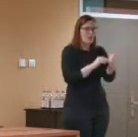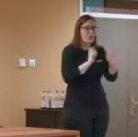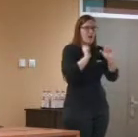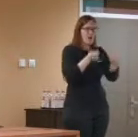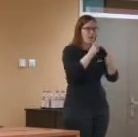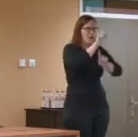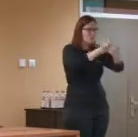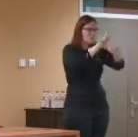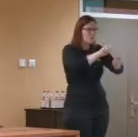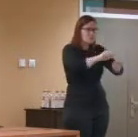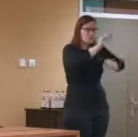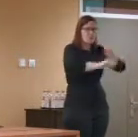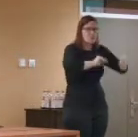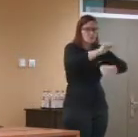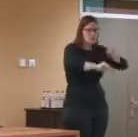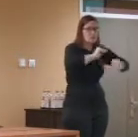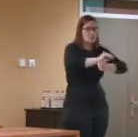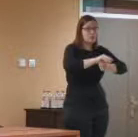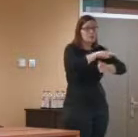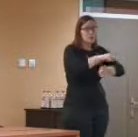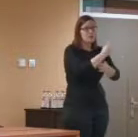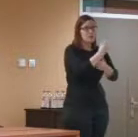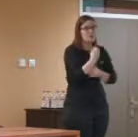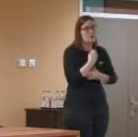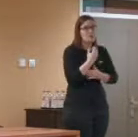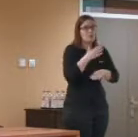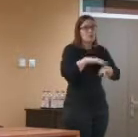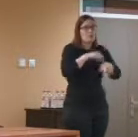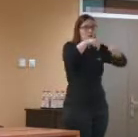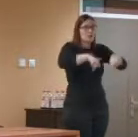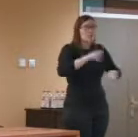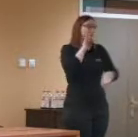lo que ayudó muchísimo a la caída de este regimen de corrupción que hemos